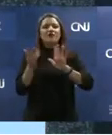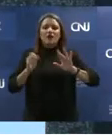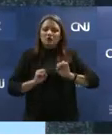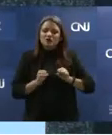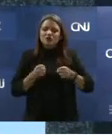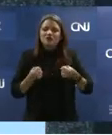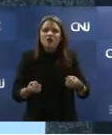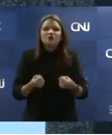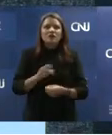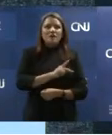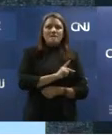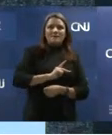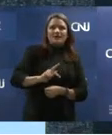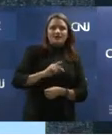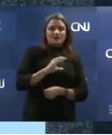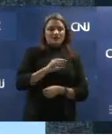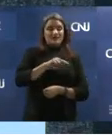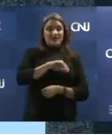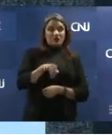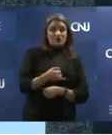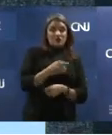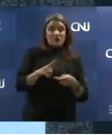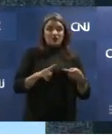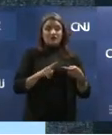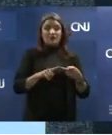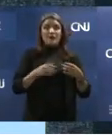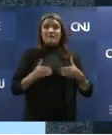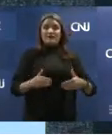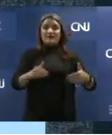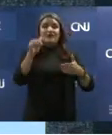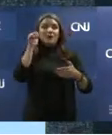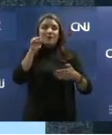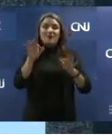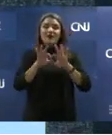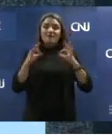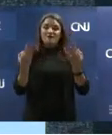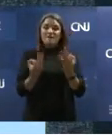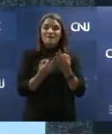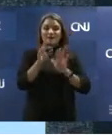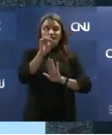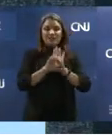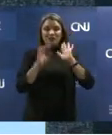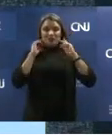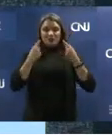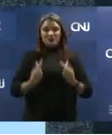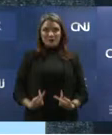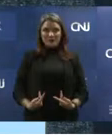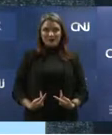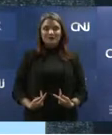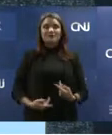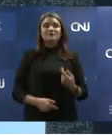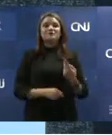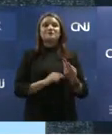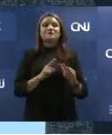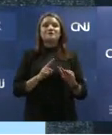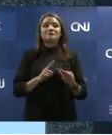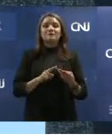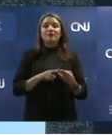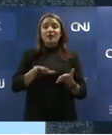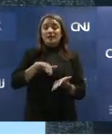do CNJ, do Ministério da Mulher e da Família, aqui representado da Secretaria Nacional da Família,